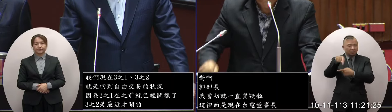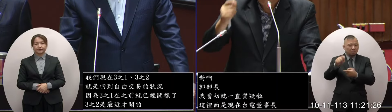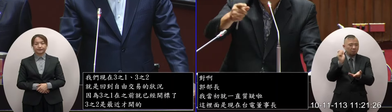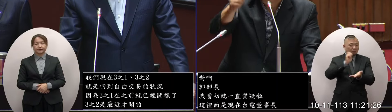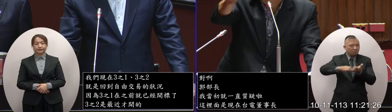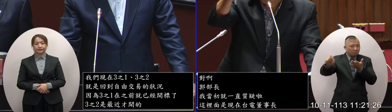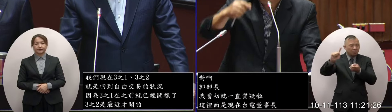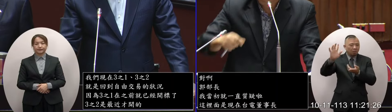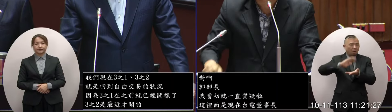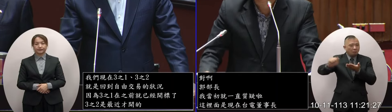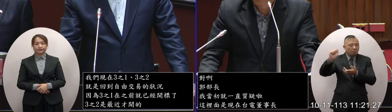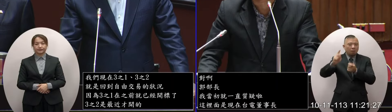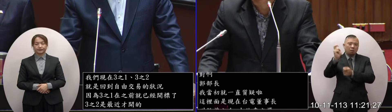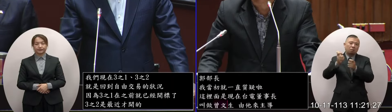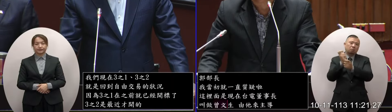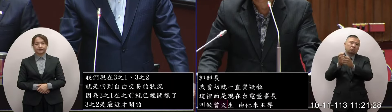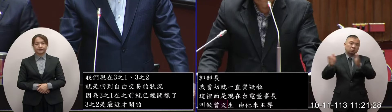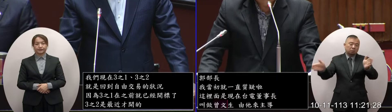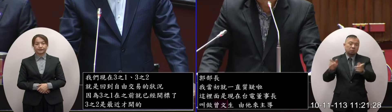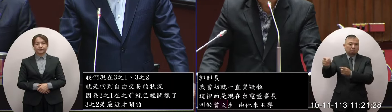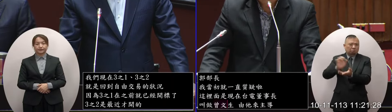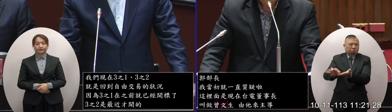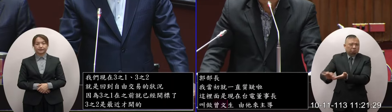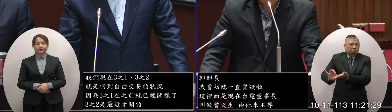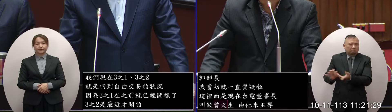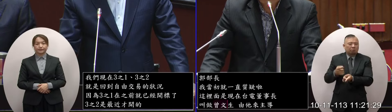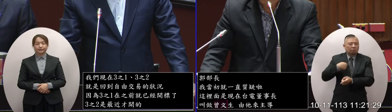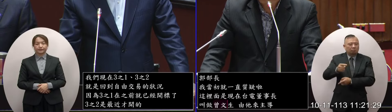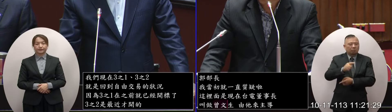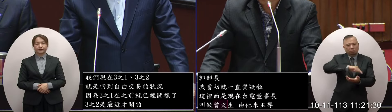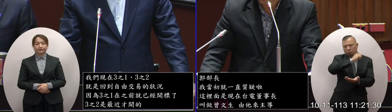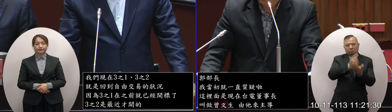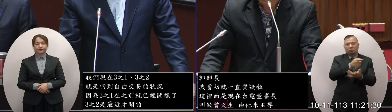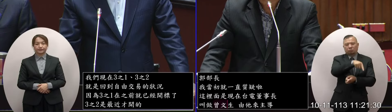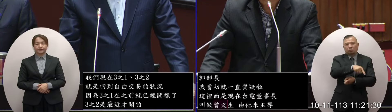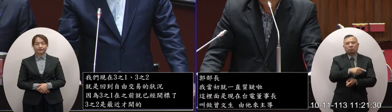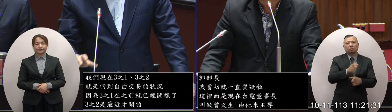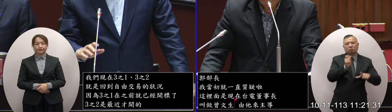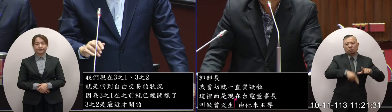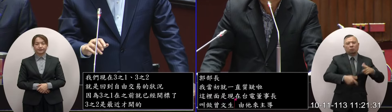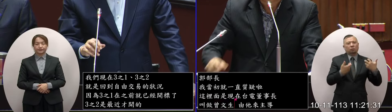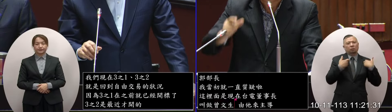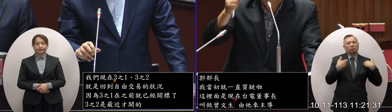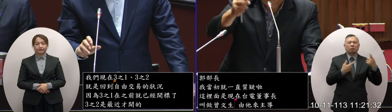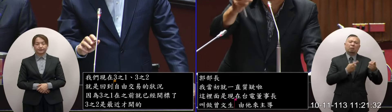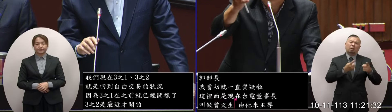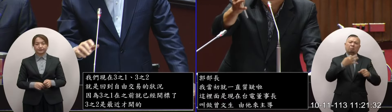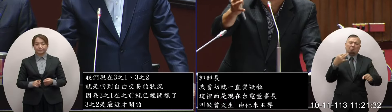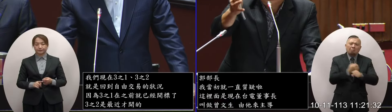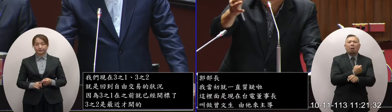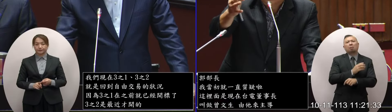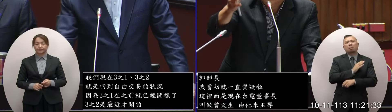他花多少你一定要 吸收多少難怪 台電會虧損連年啊 對不對結果剩三成